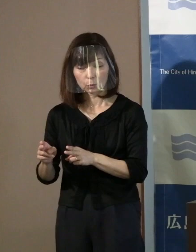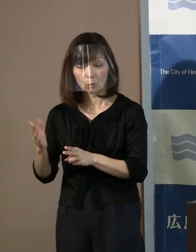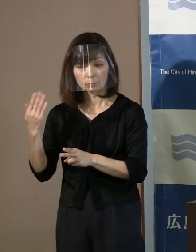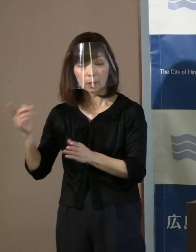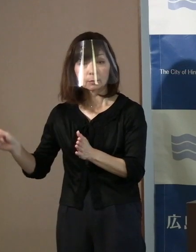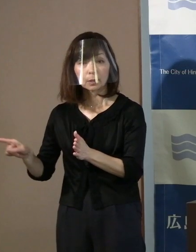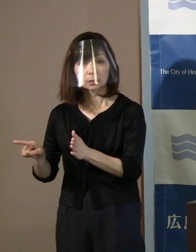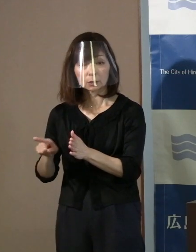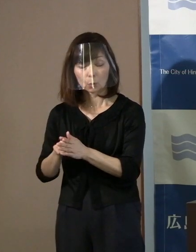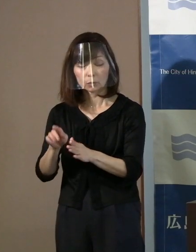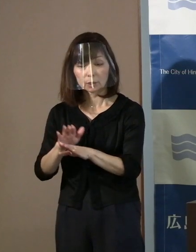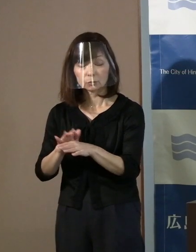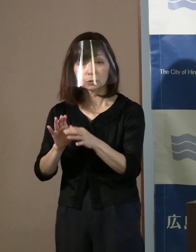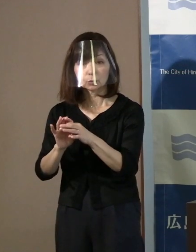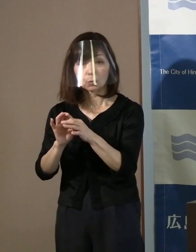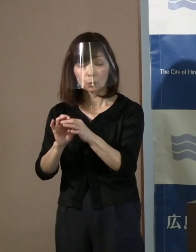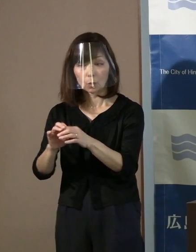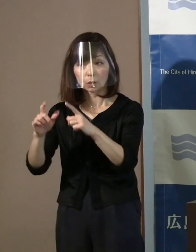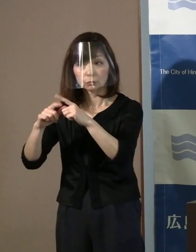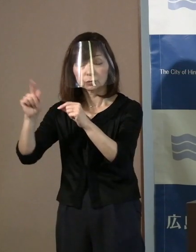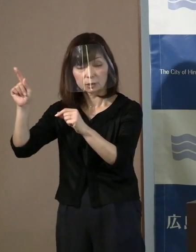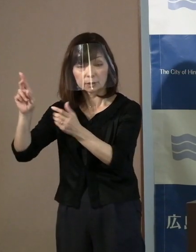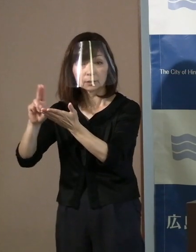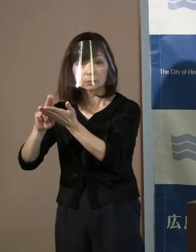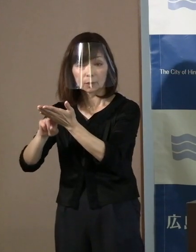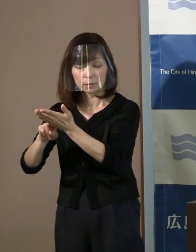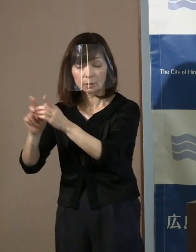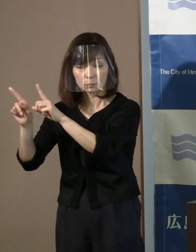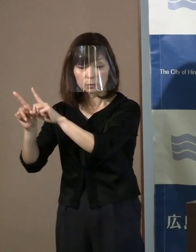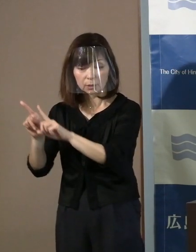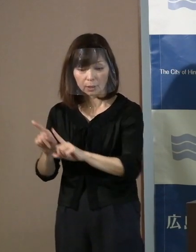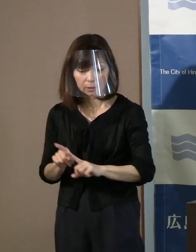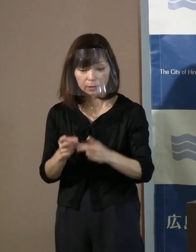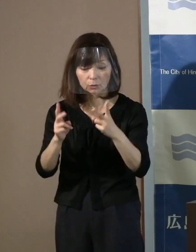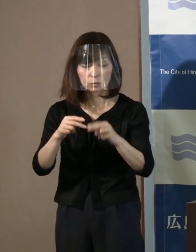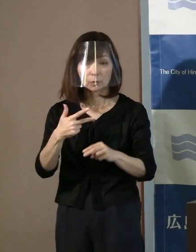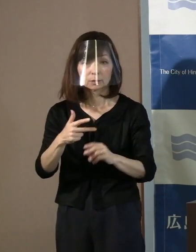それを県･市が受託してやっている ということになっていますから､